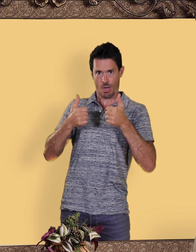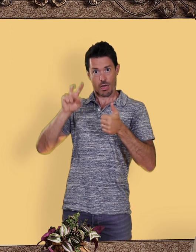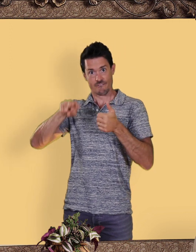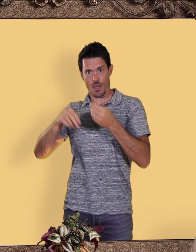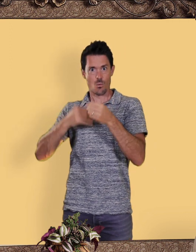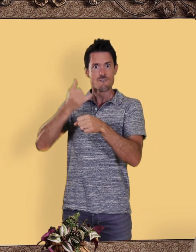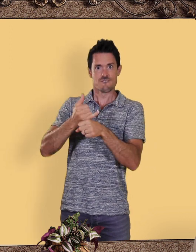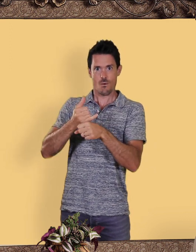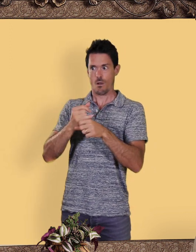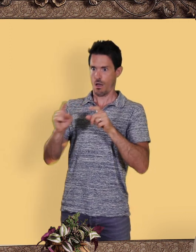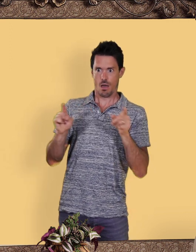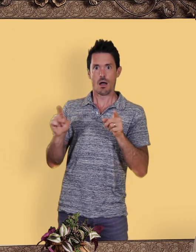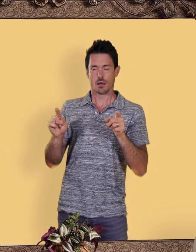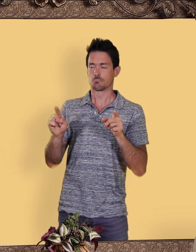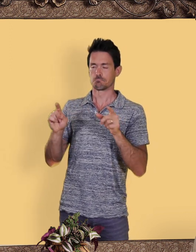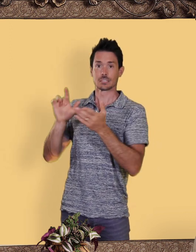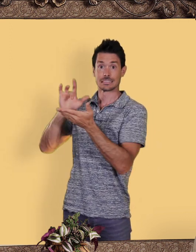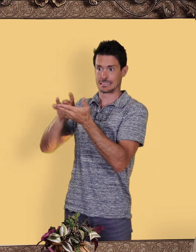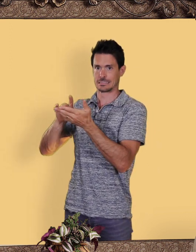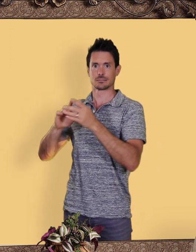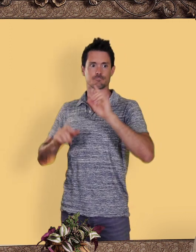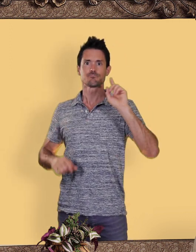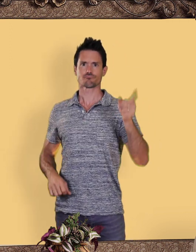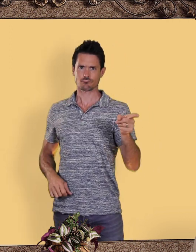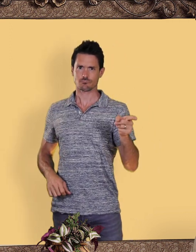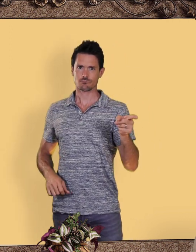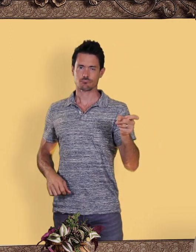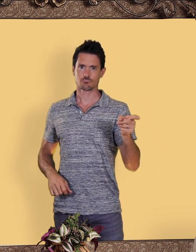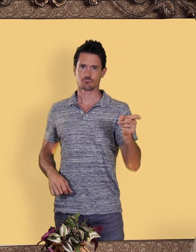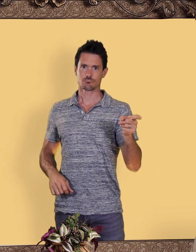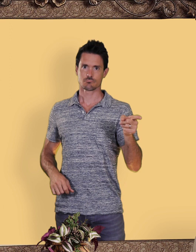internet qui vendent des contrefaçons c'est www.scamadvisor.com